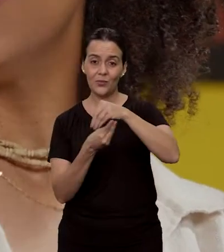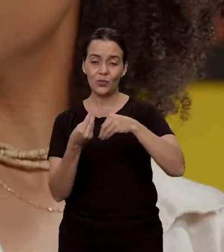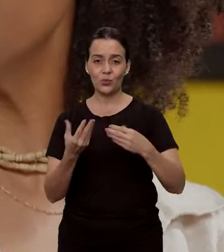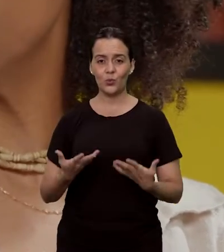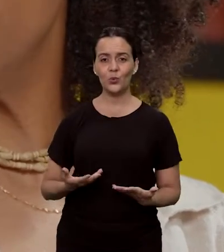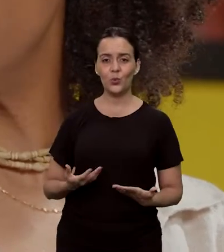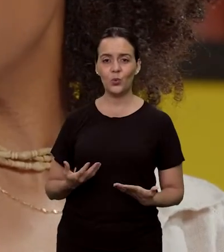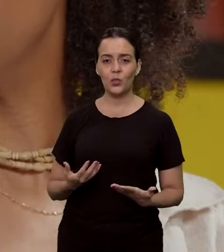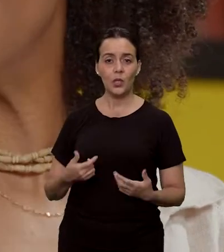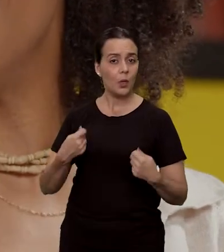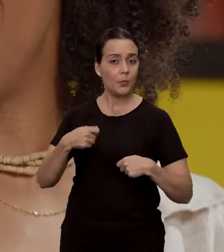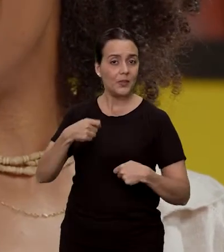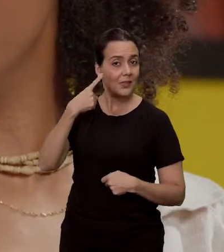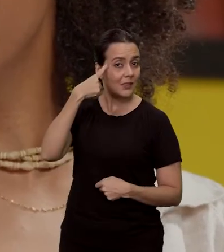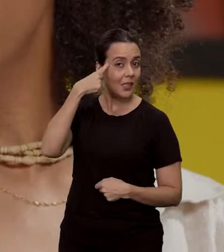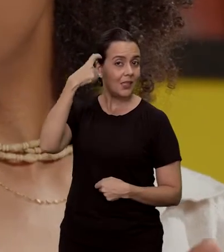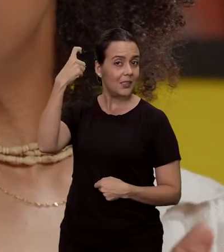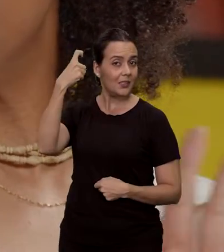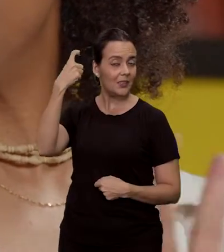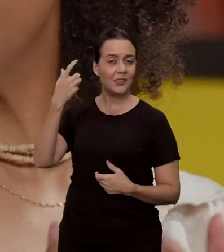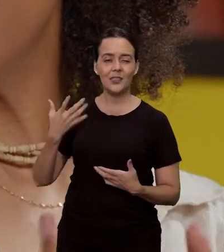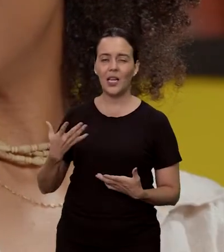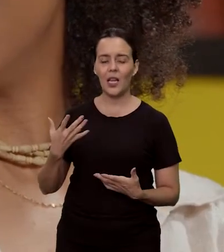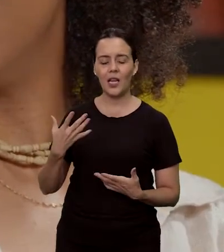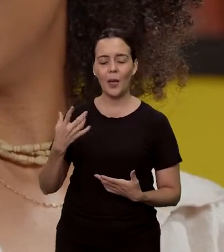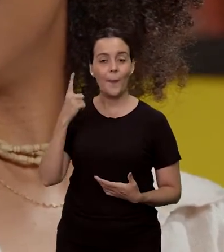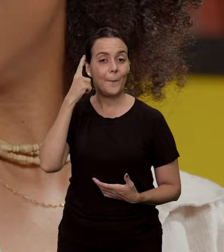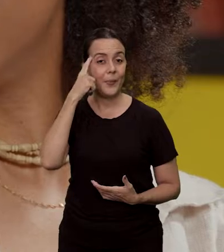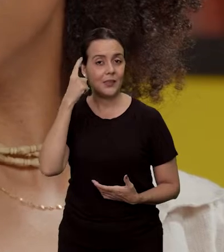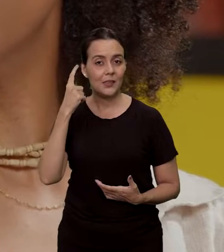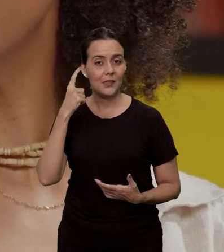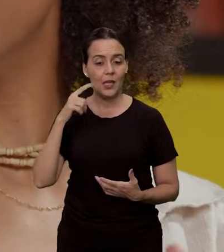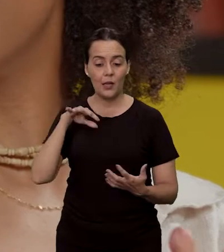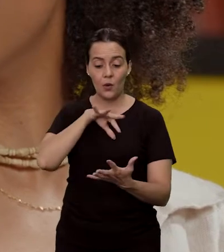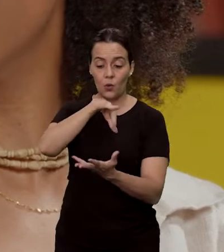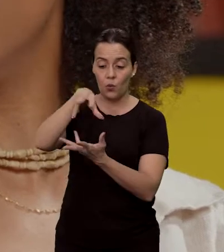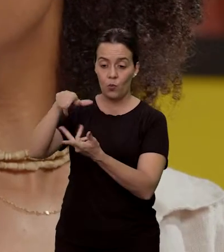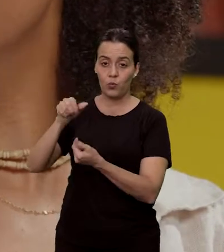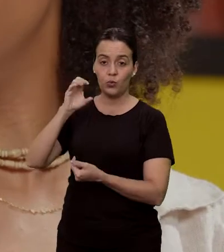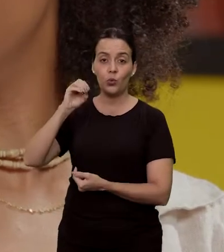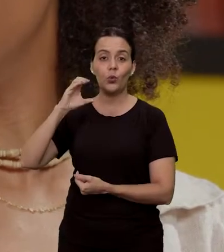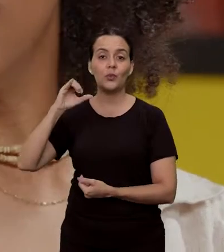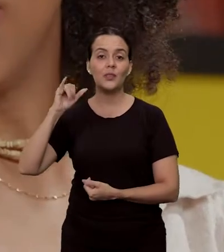reconstruir, assim, uma ideia, que o mundo ocidental fez muito.